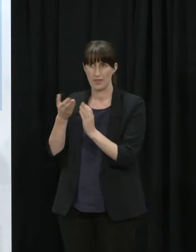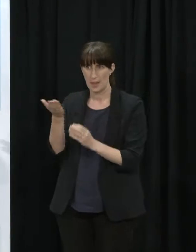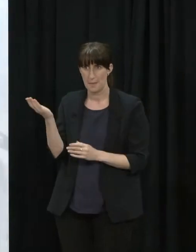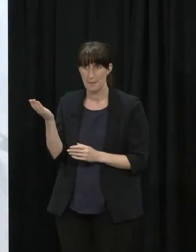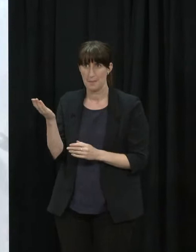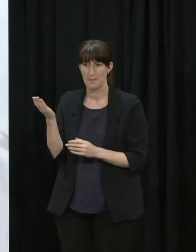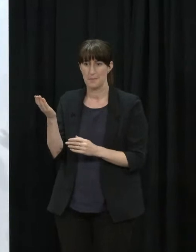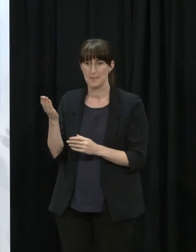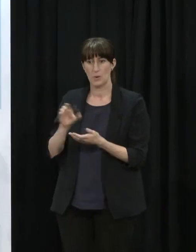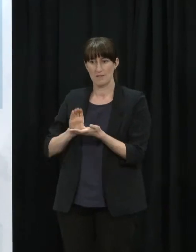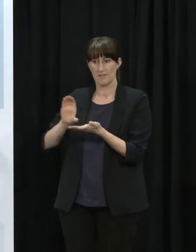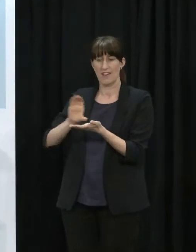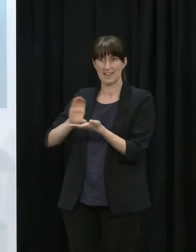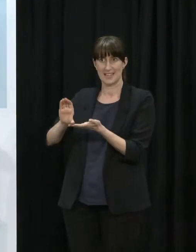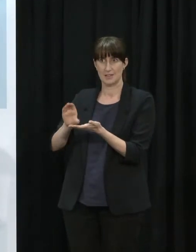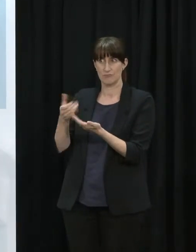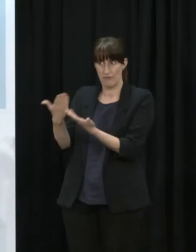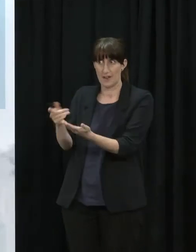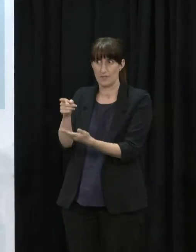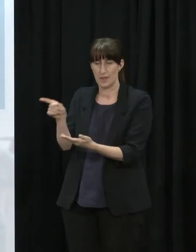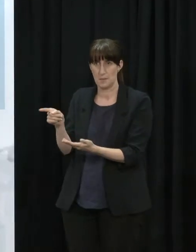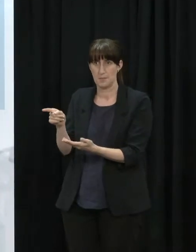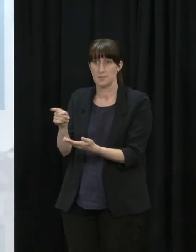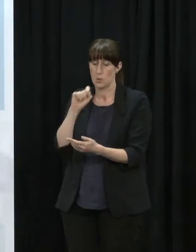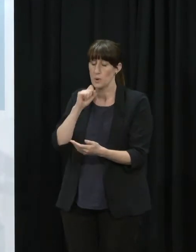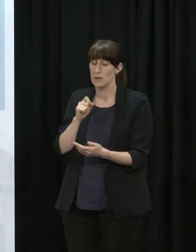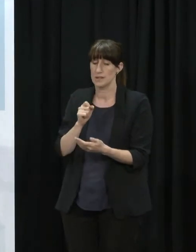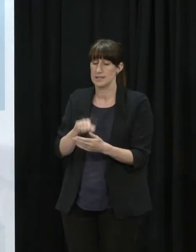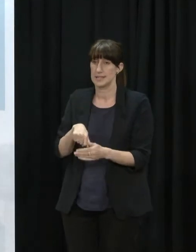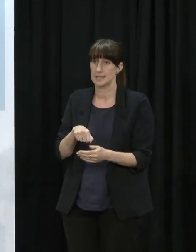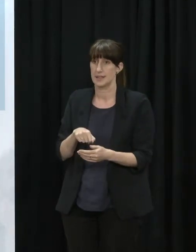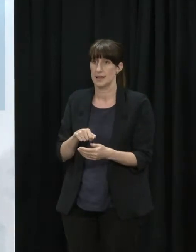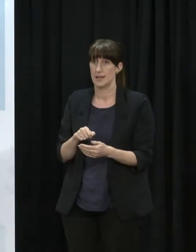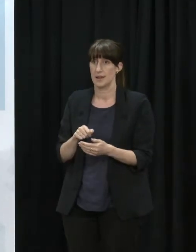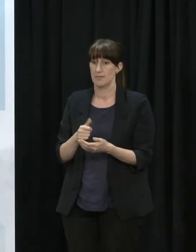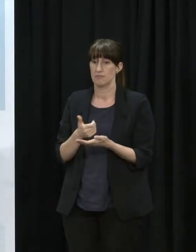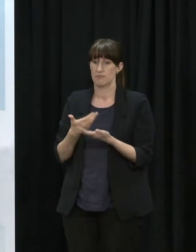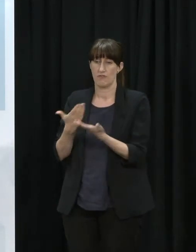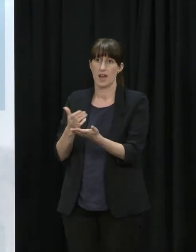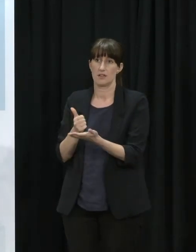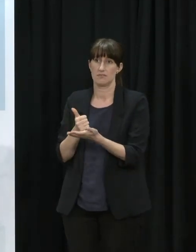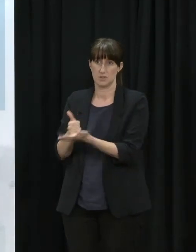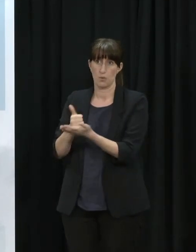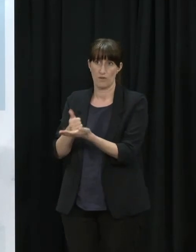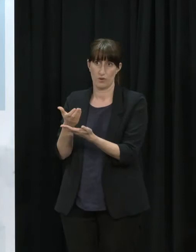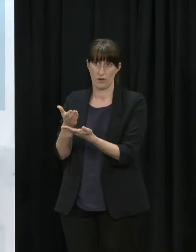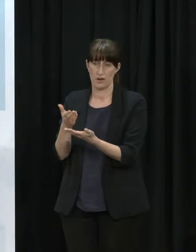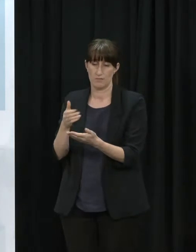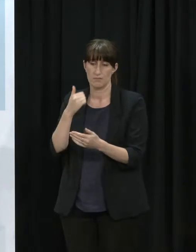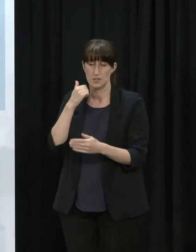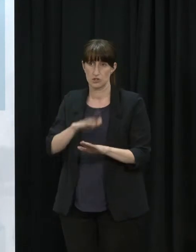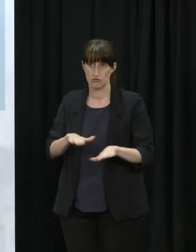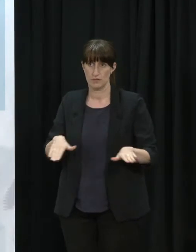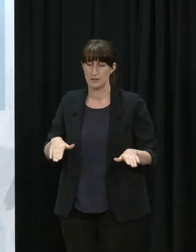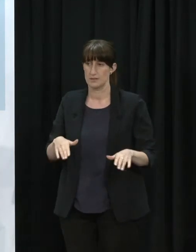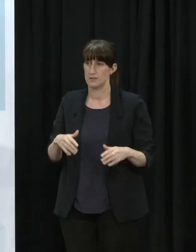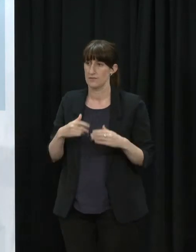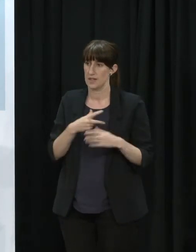tino whainga pnuitanga. I te Maori i reira. Me nga mahi kua